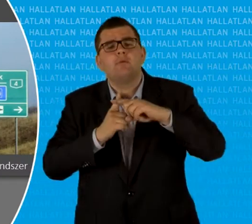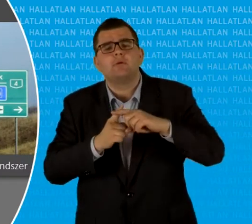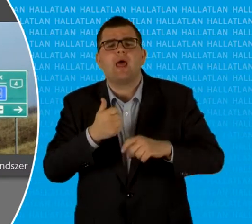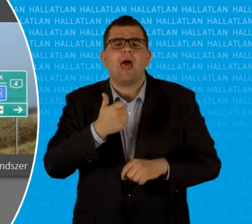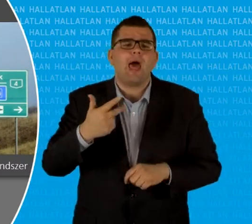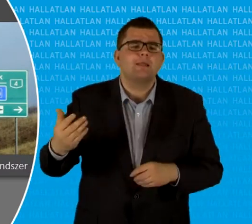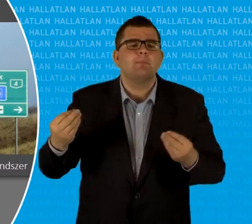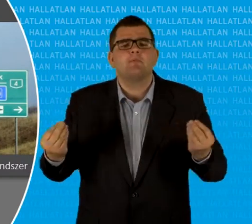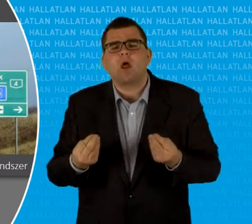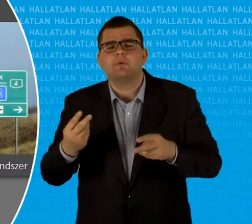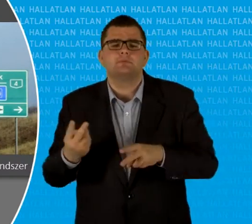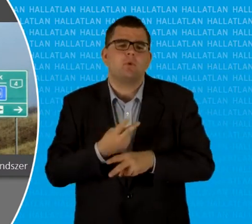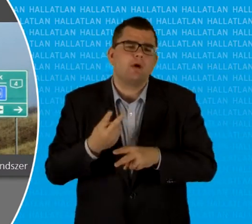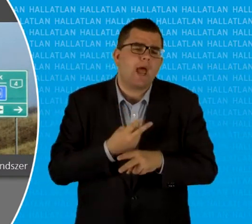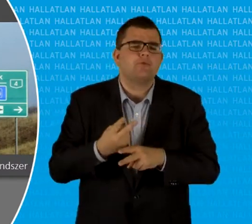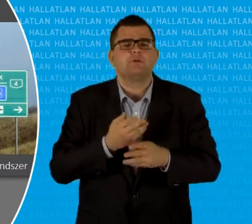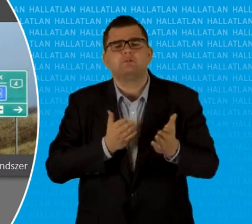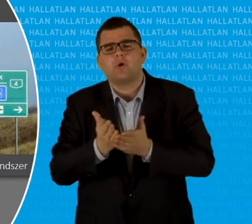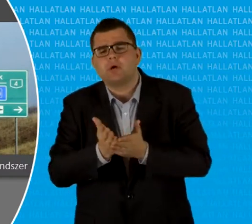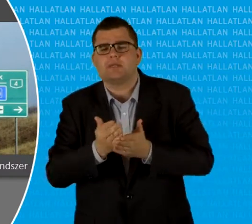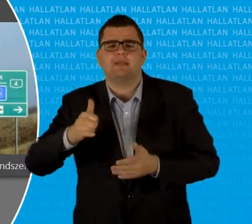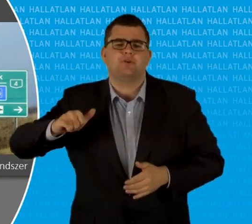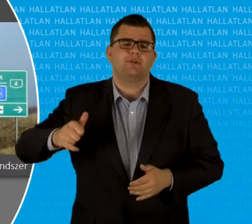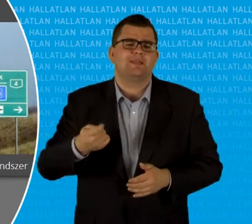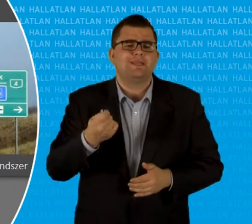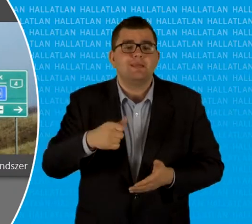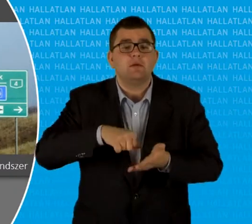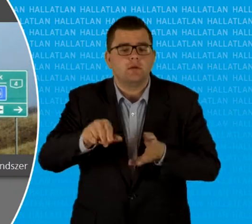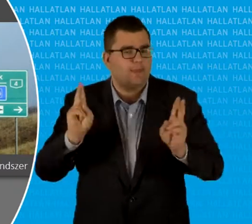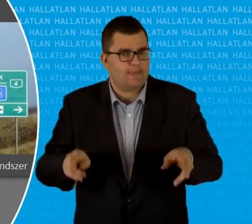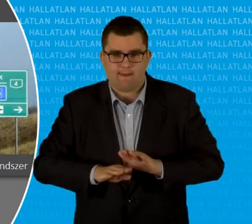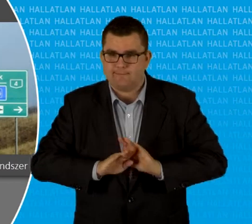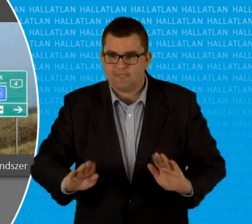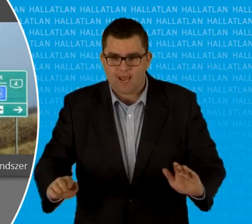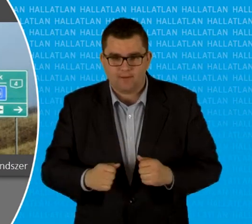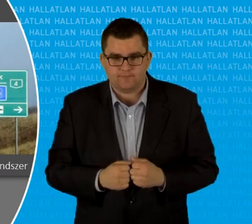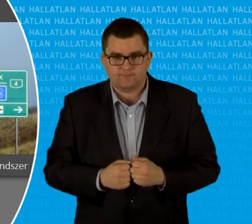hanem az egyéb esetekben szokásos szolgáltatási díjat sem kell megfizetniük.